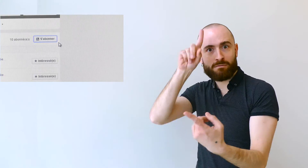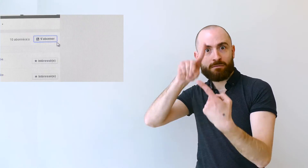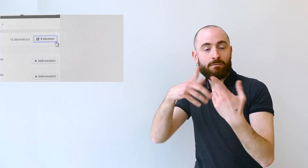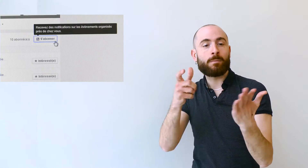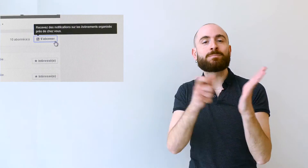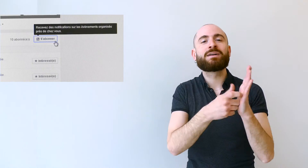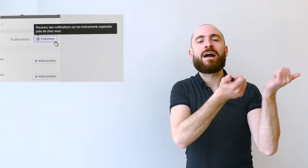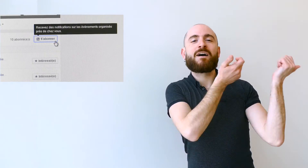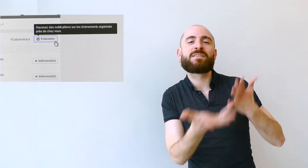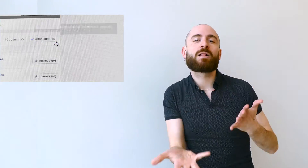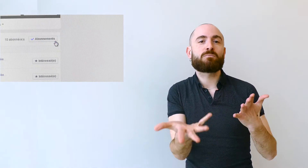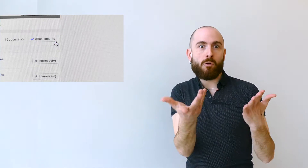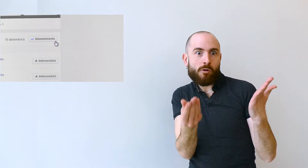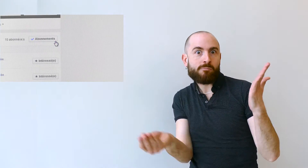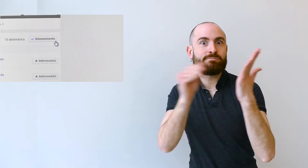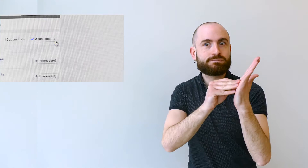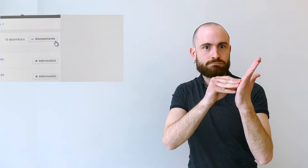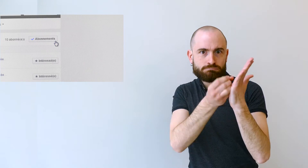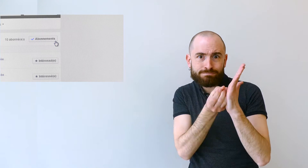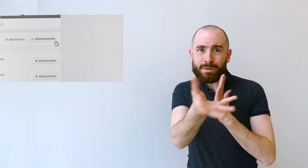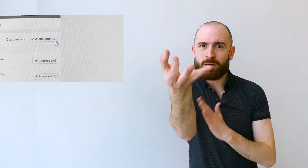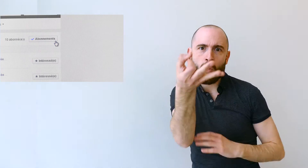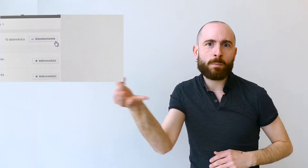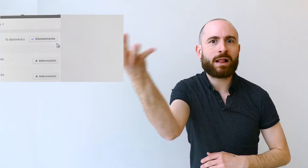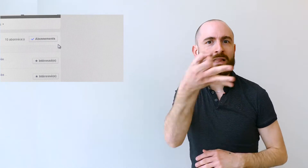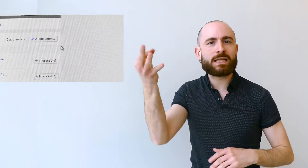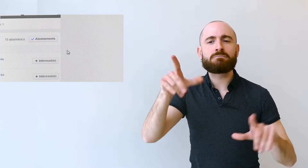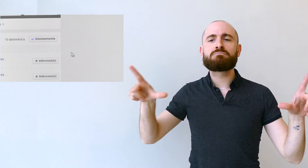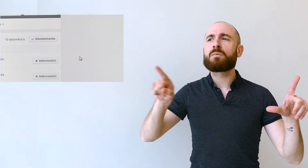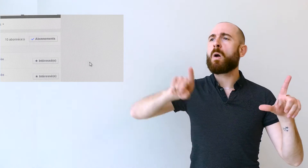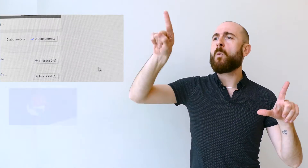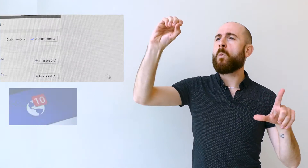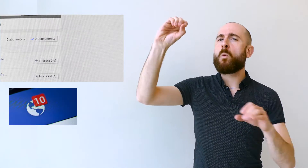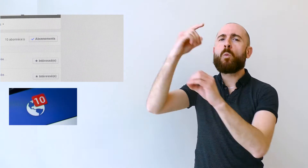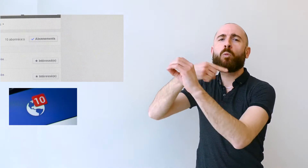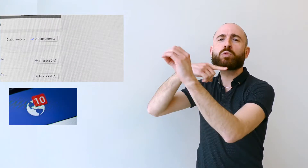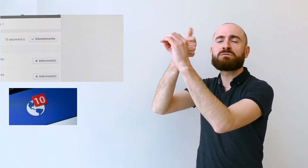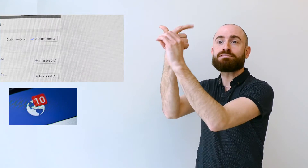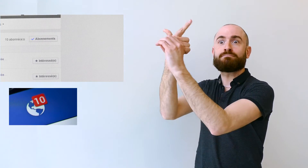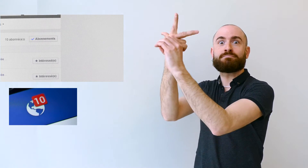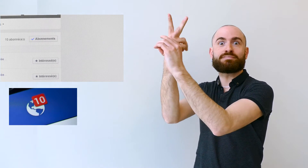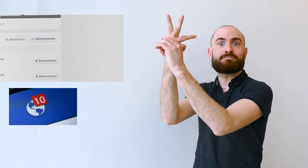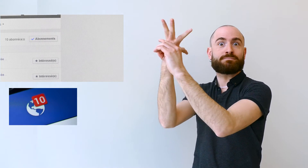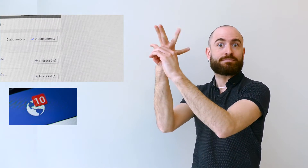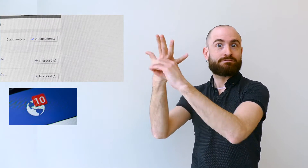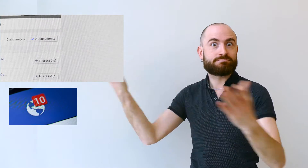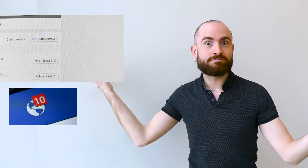n’hésitez pas, si vous souhaitez recevoir une notification à la publication d’un nouvel événement.